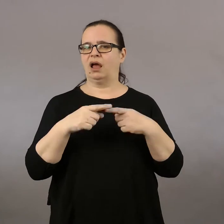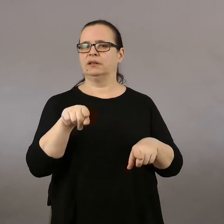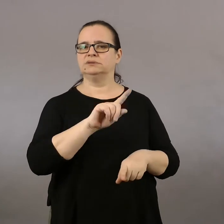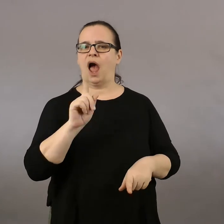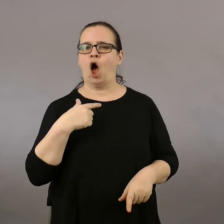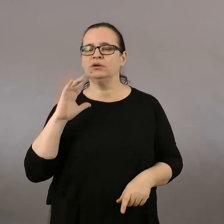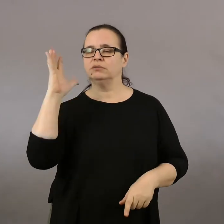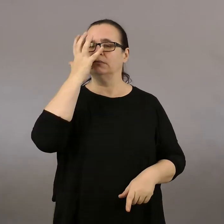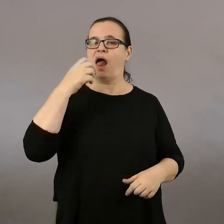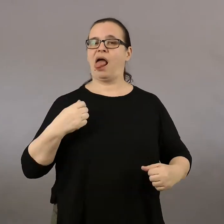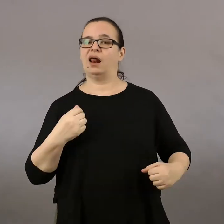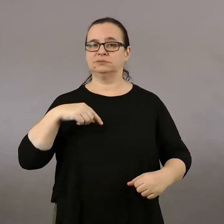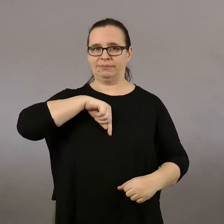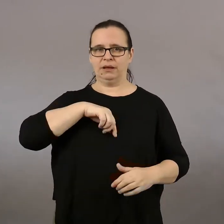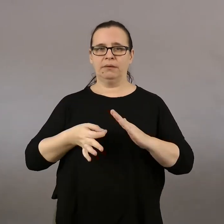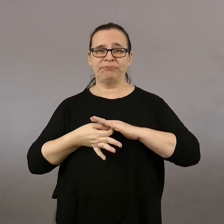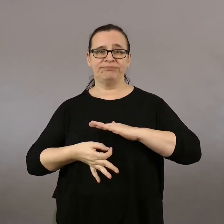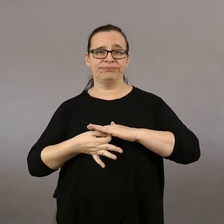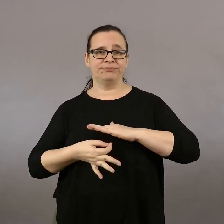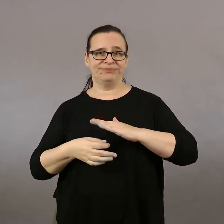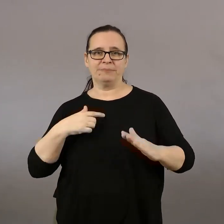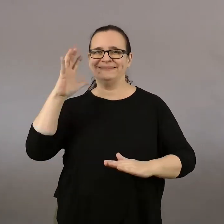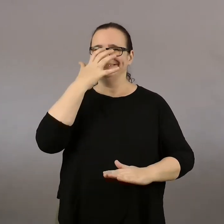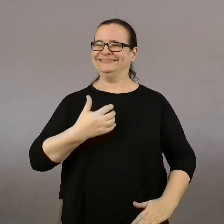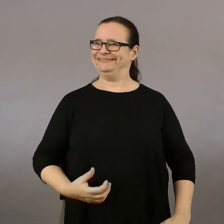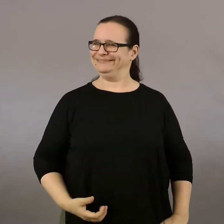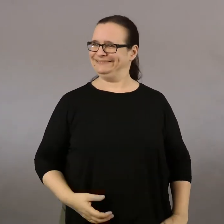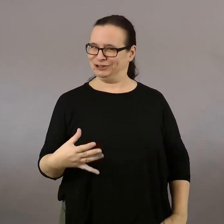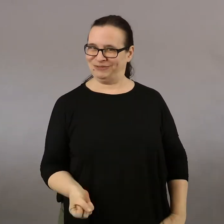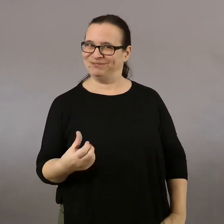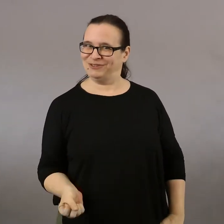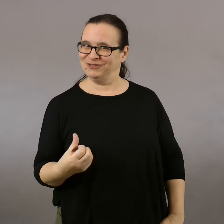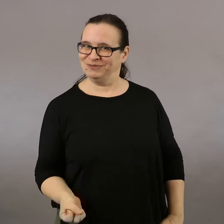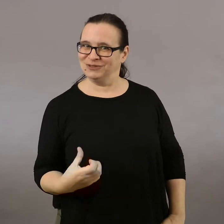Andere zweifeln innen, aber hinter der Maske zeigen sie Sicherheit und Kompetenz